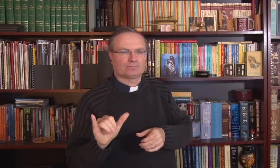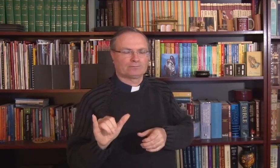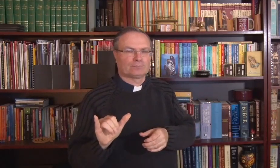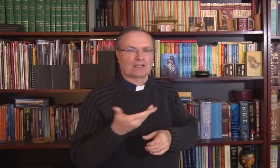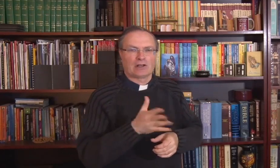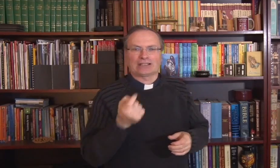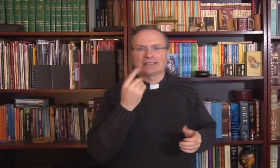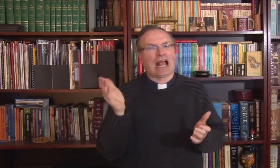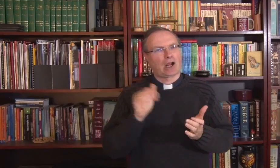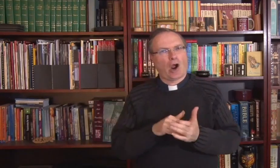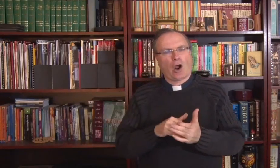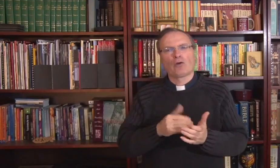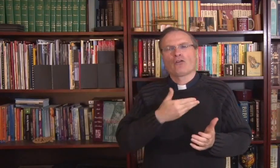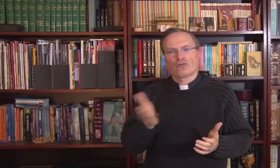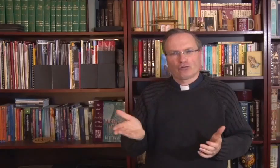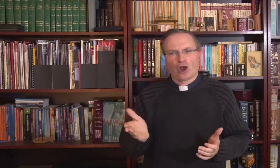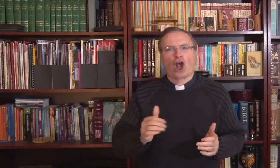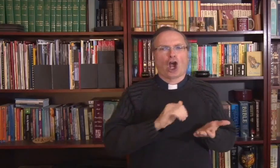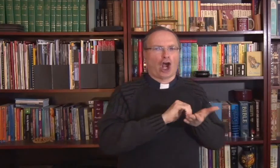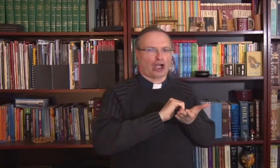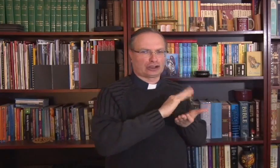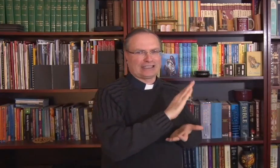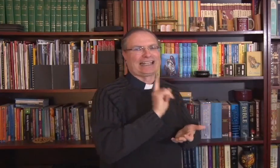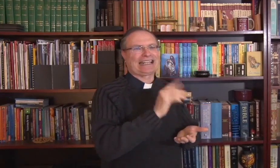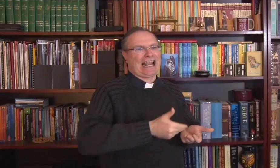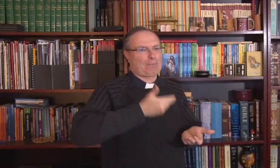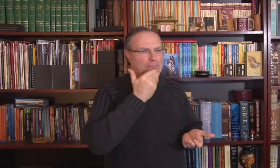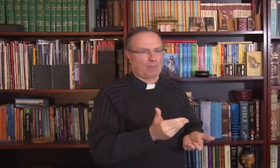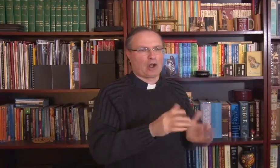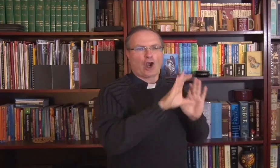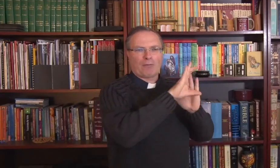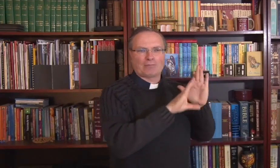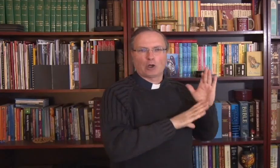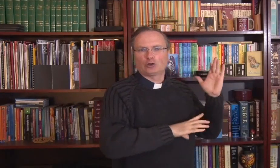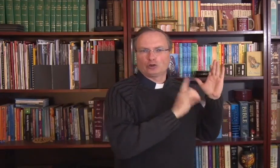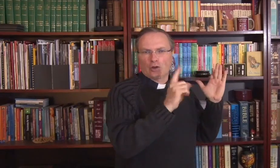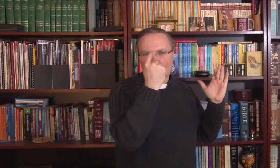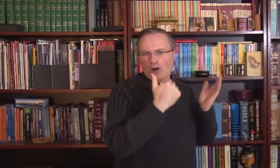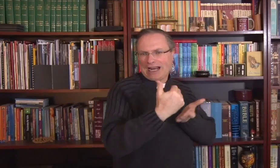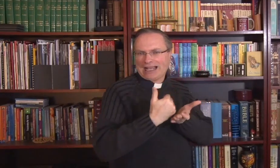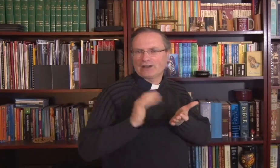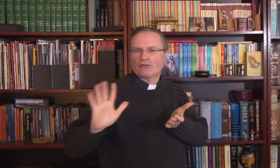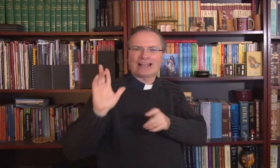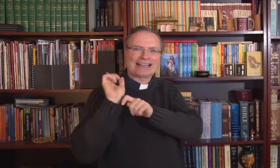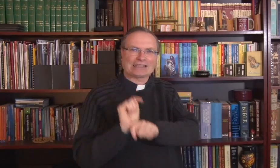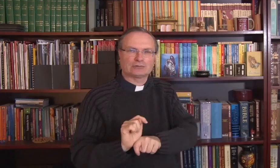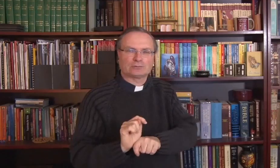Il leur dit encore: «Vous rejetez très bien le commandement de Dieu pour garder votre tradition.